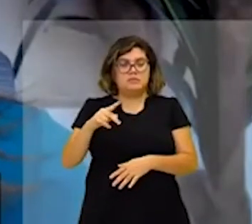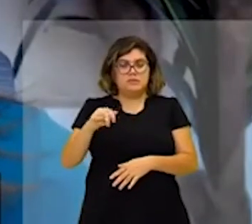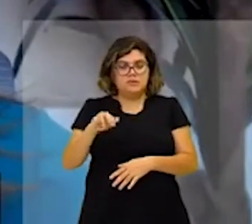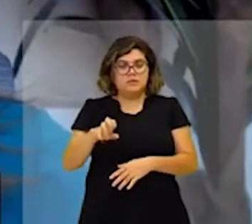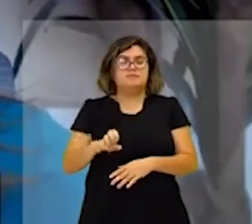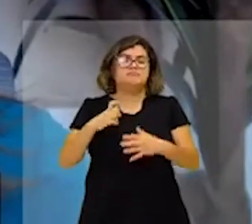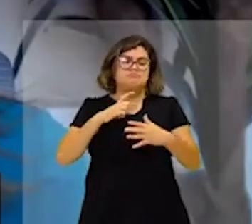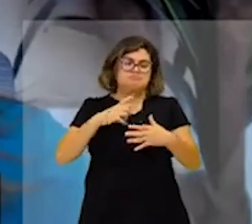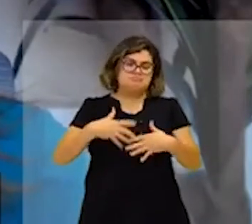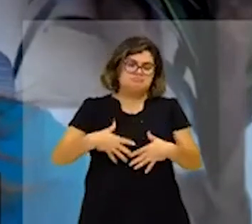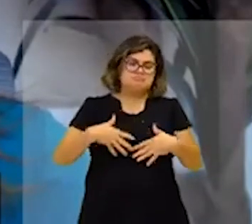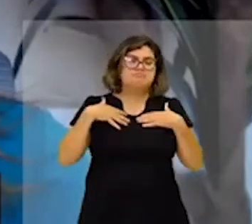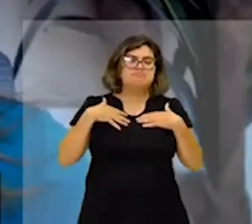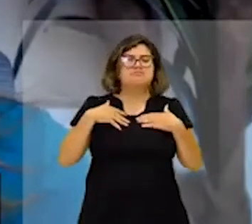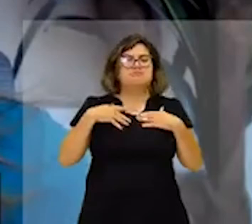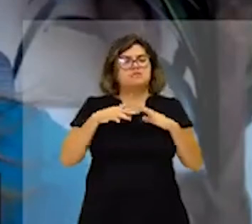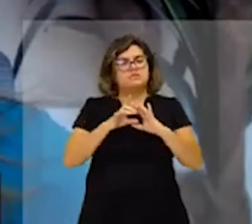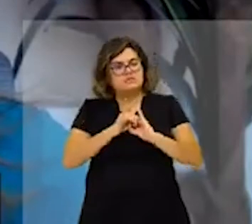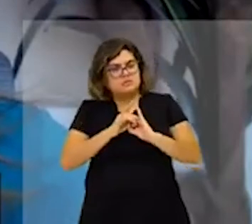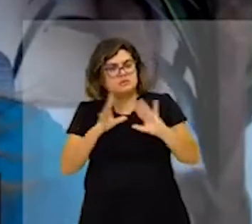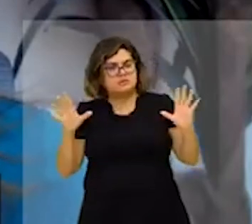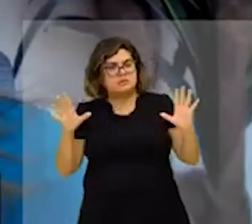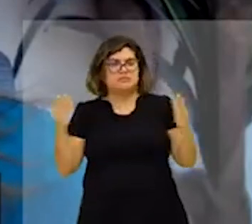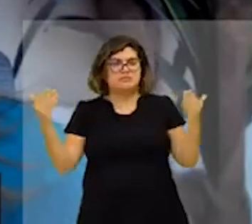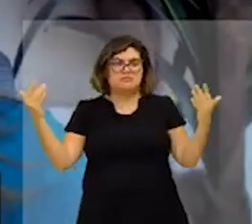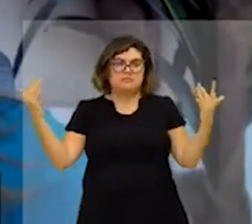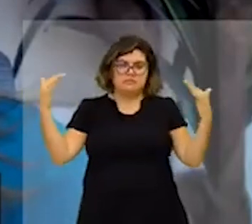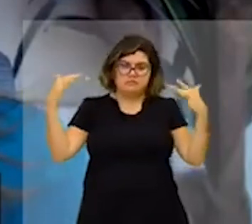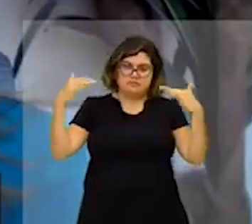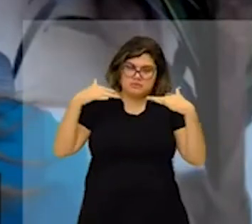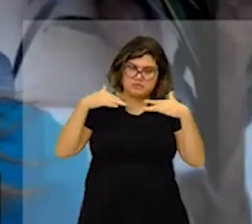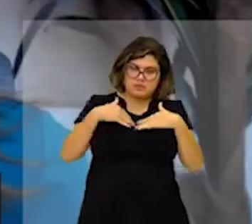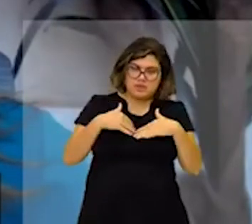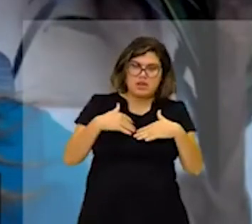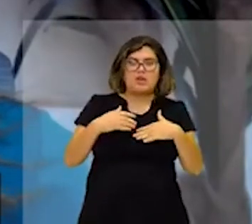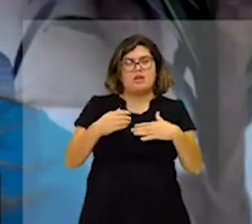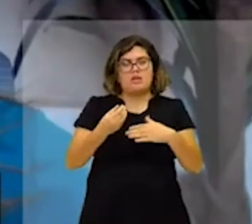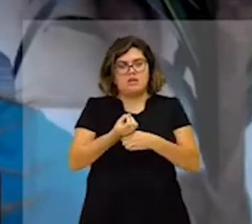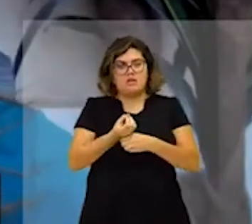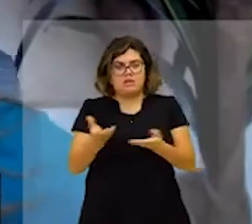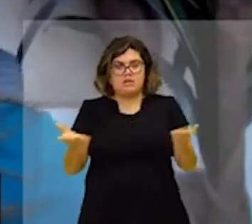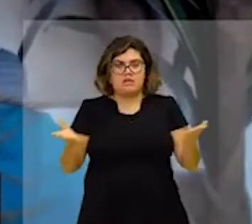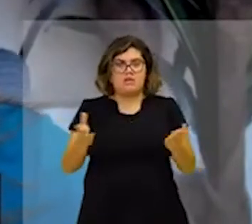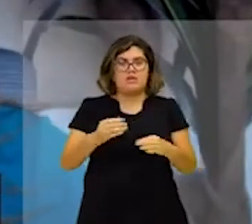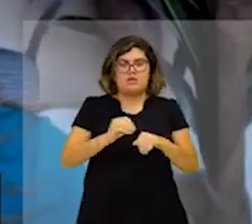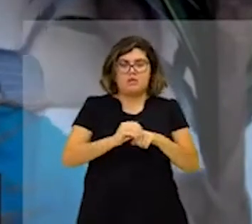e pela sua disponibilidade de compartilhar tanto conhecimento conosco Dra Lara Mesquita